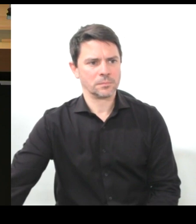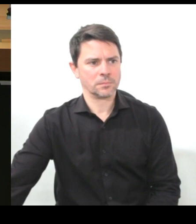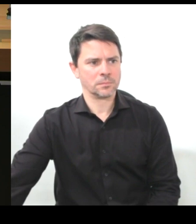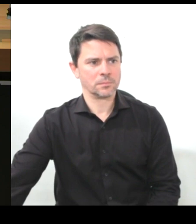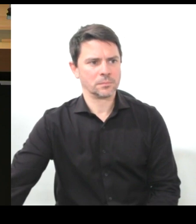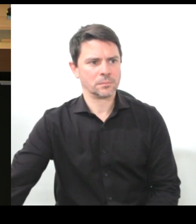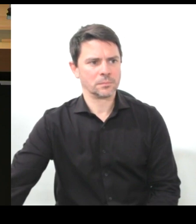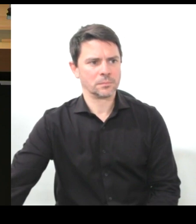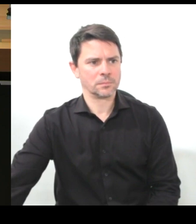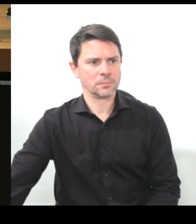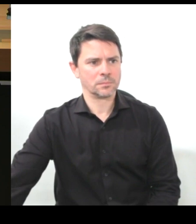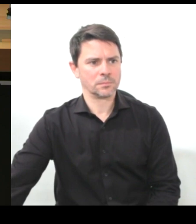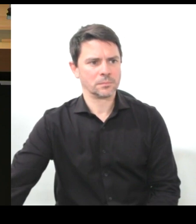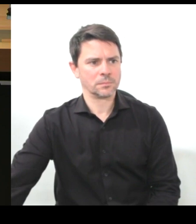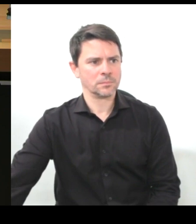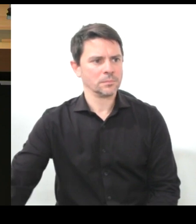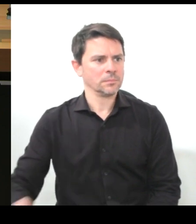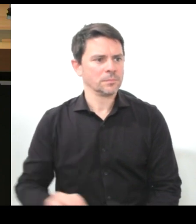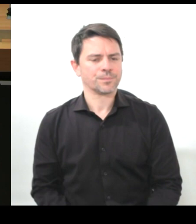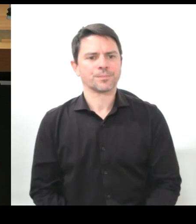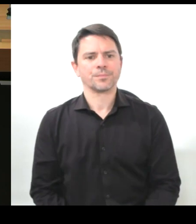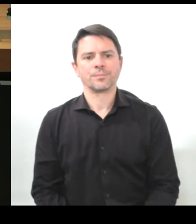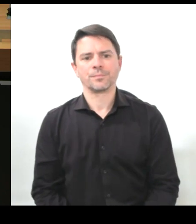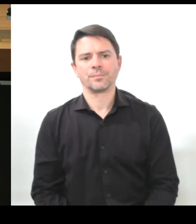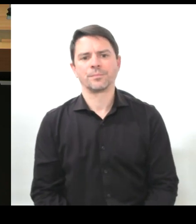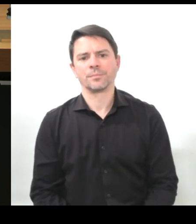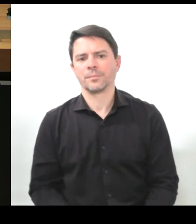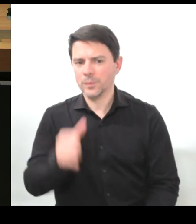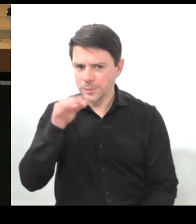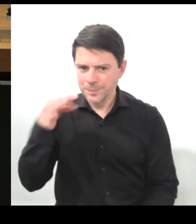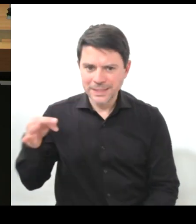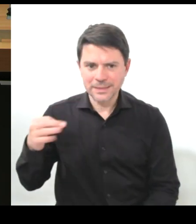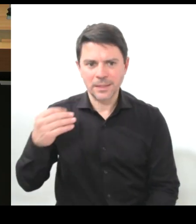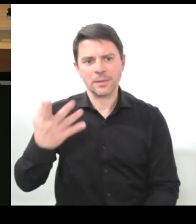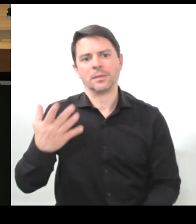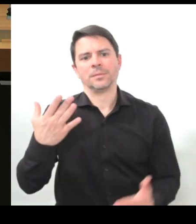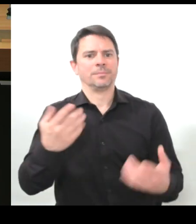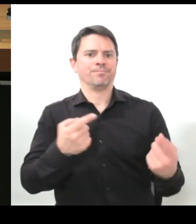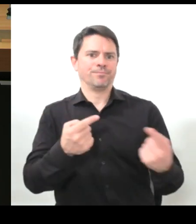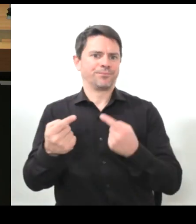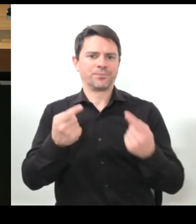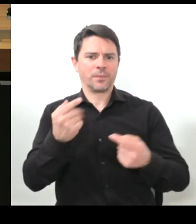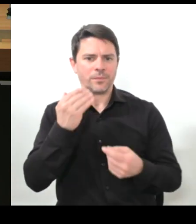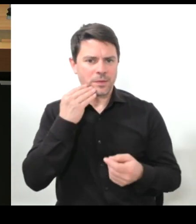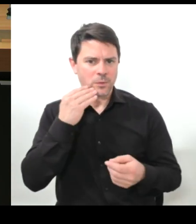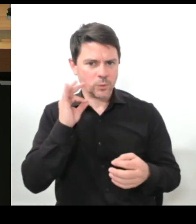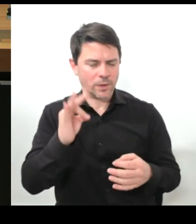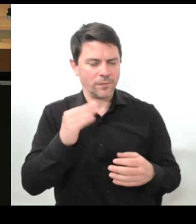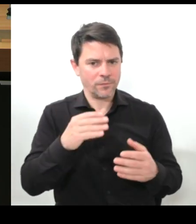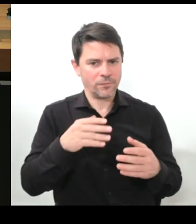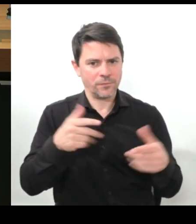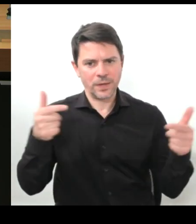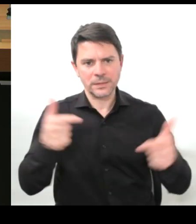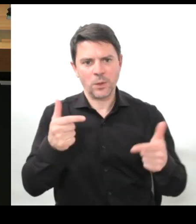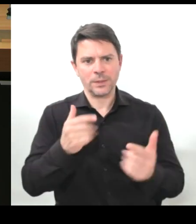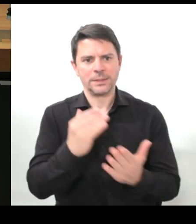als Gesellschafter Unternehmen direkt Verantwortung dafür, dass es vor Ort vernünftig läuft, da bin ich, die Mitarbeiter hätten für ihre Arbeit vor Ort auch wirklich unendlich dankbar.